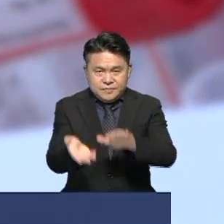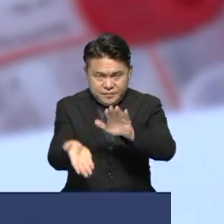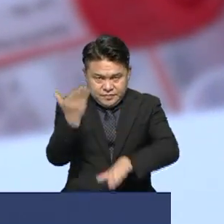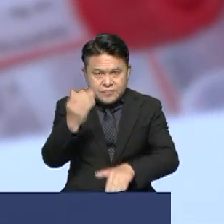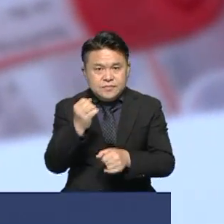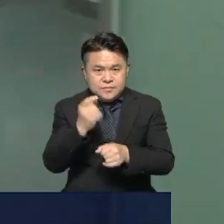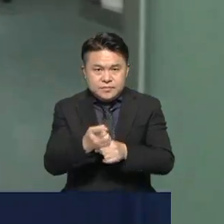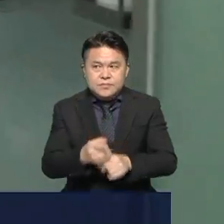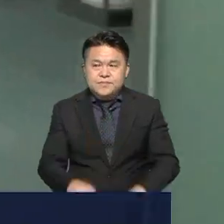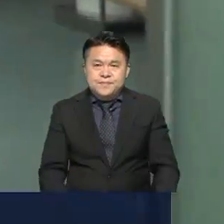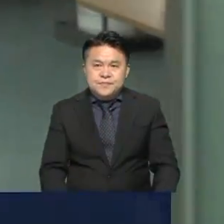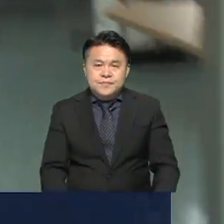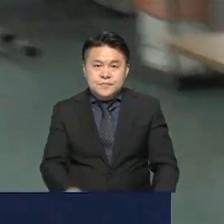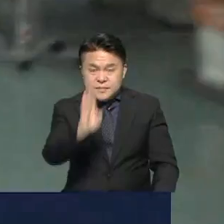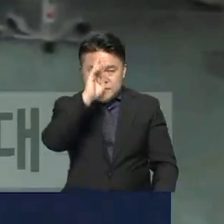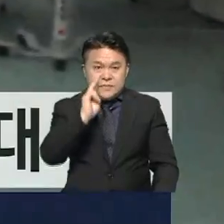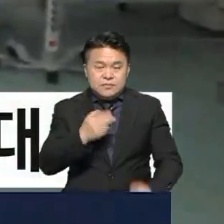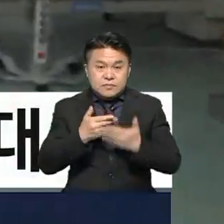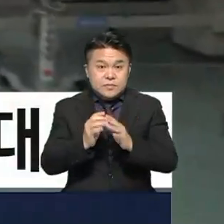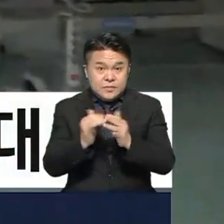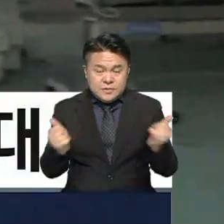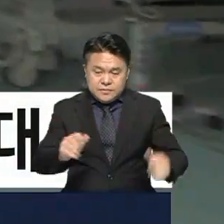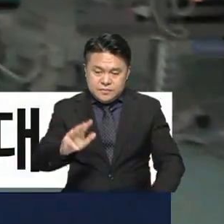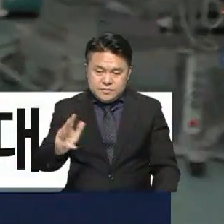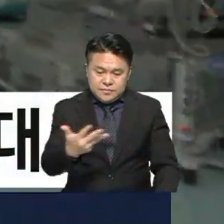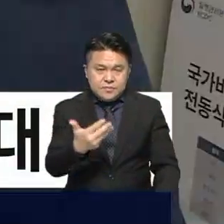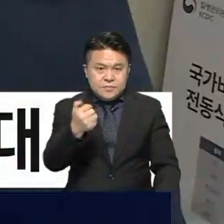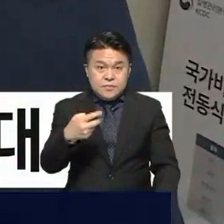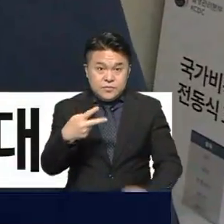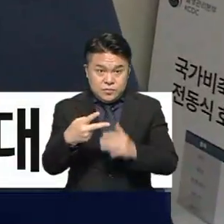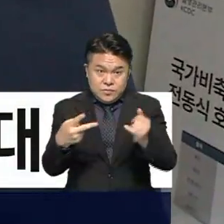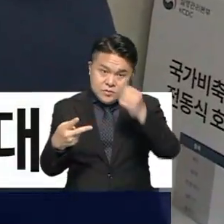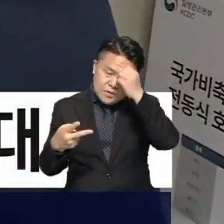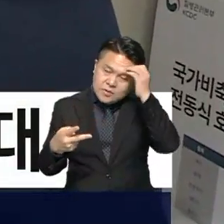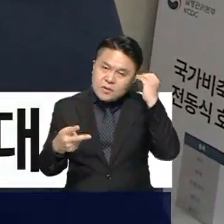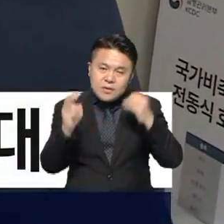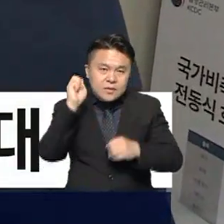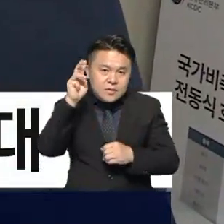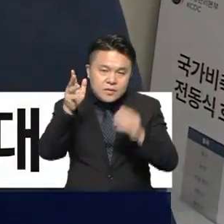위중증 환자는 852명으로 사흘 연속